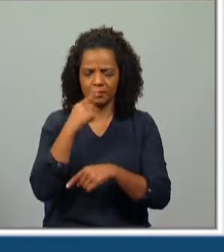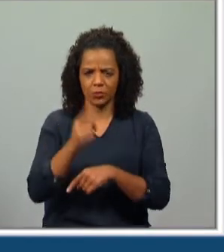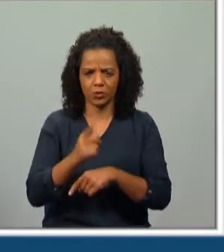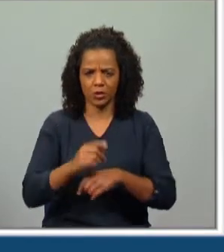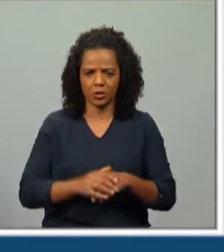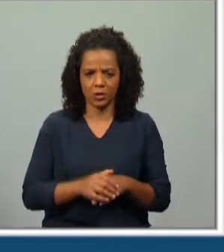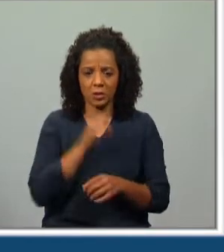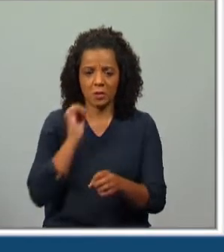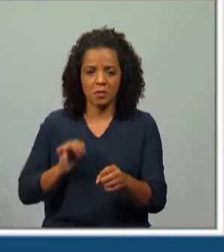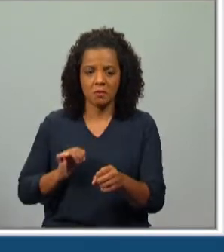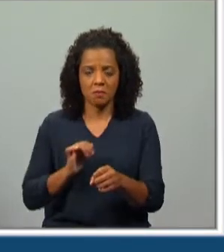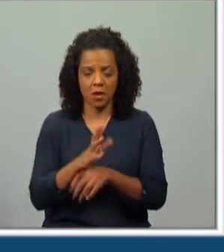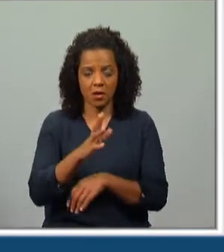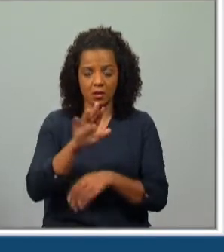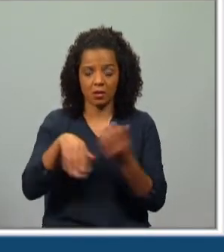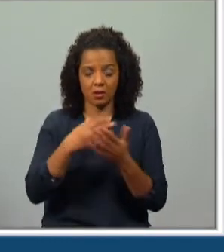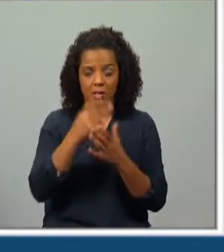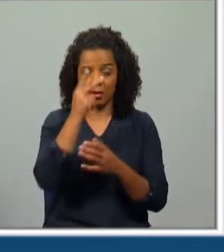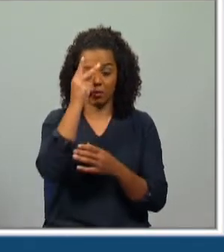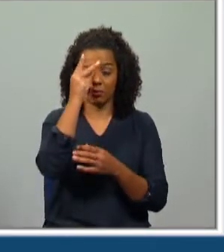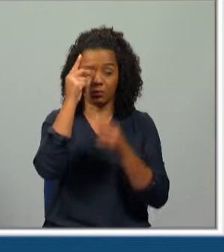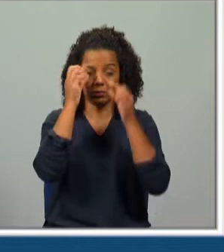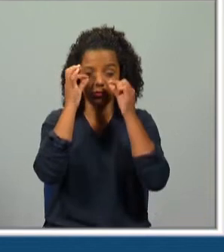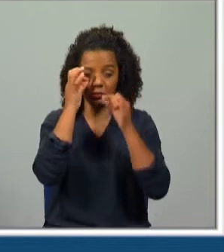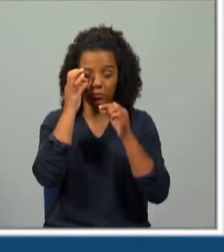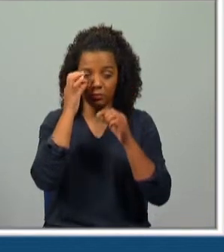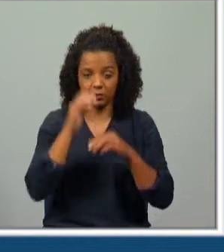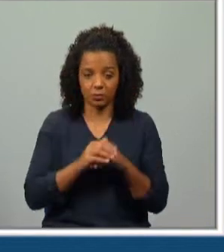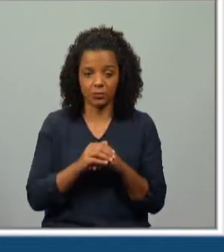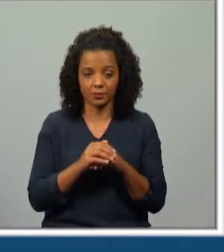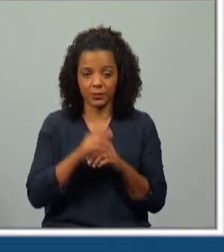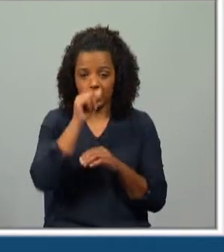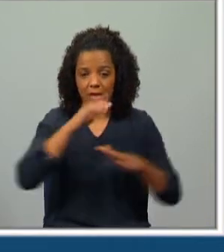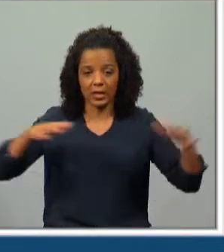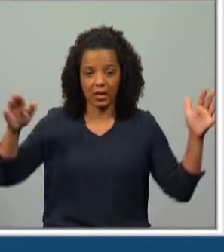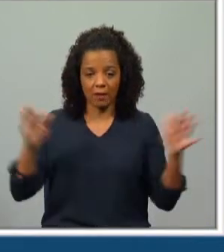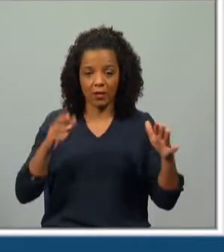dos mares e outros cursos se a visão que engata a gaivota de penas Cor de Prata 海洋和其他課程，如果認為拴住銀羽海鷗